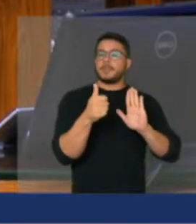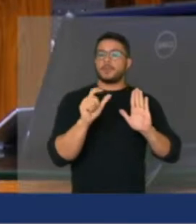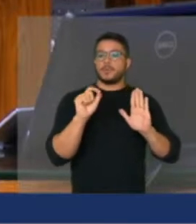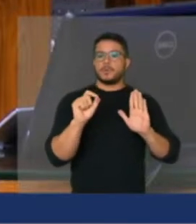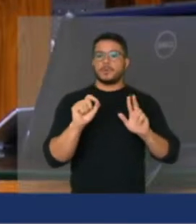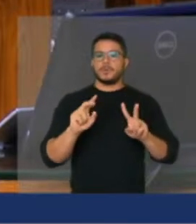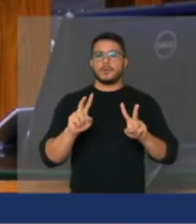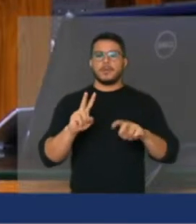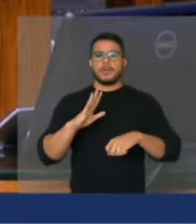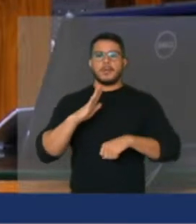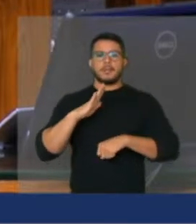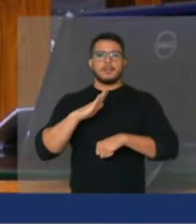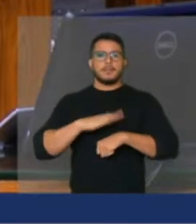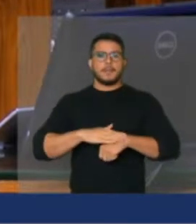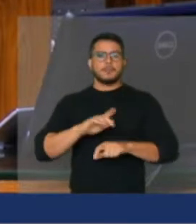TEMPO PARTIDÁRIO DE TV. O